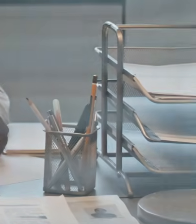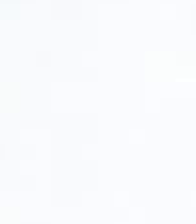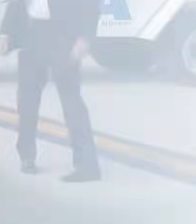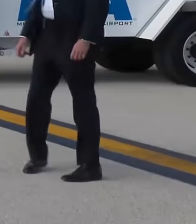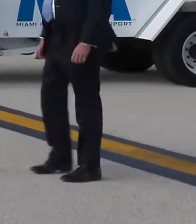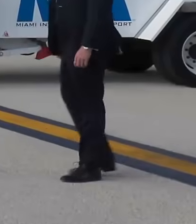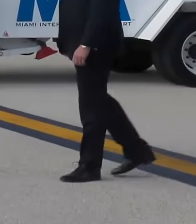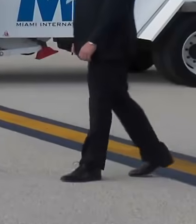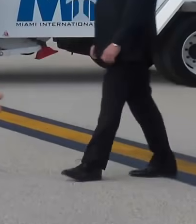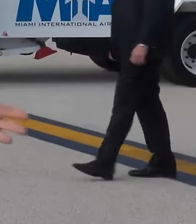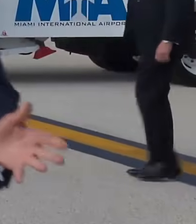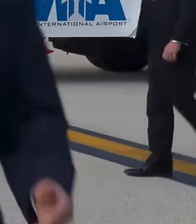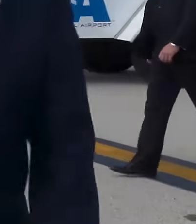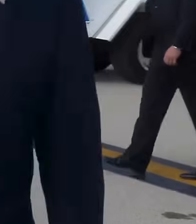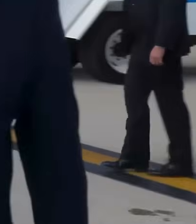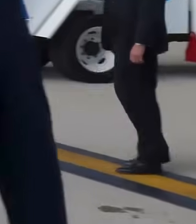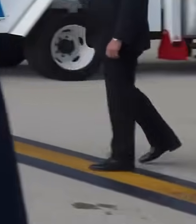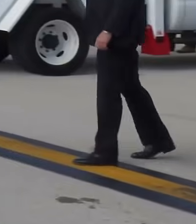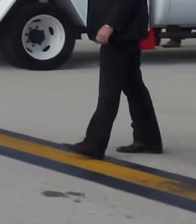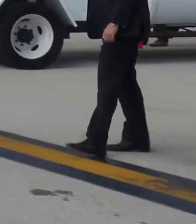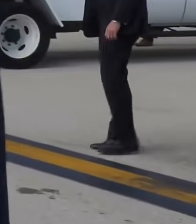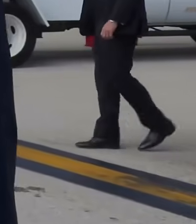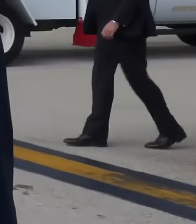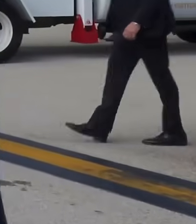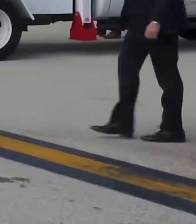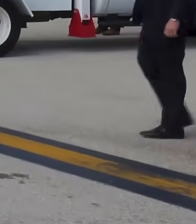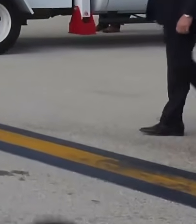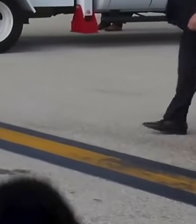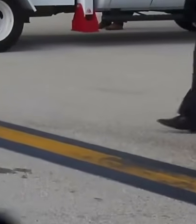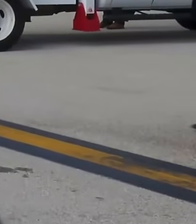Al presidente Trump y al mundo entero, hoy les recordamos quiénes son los que